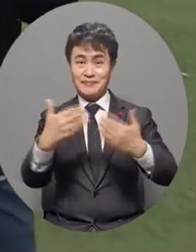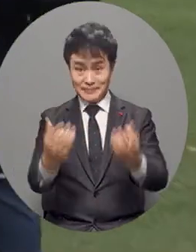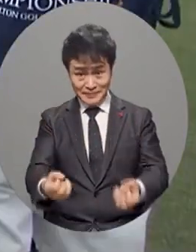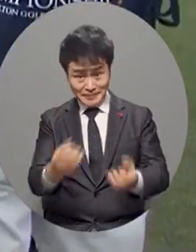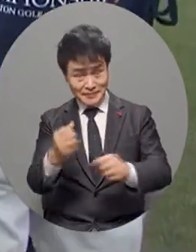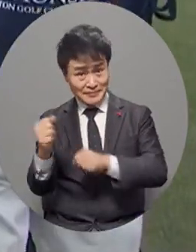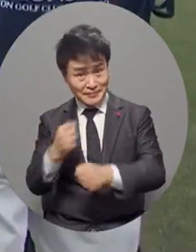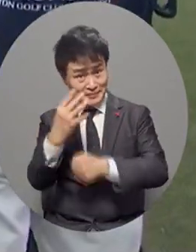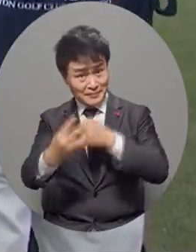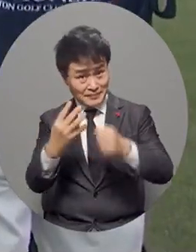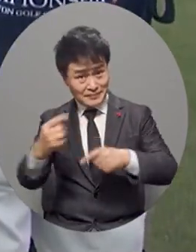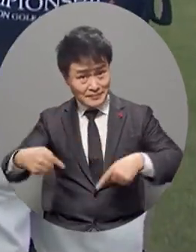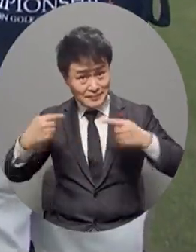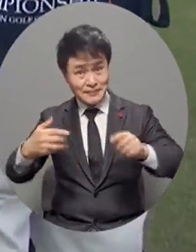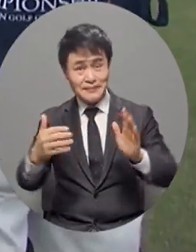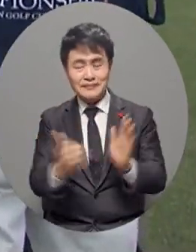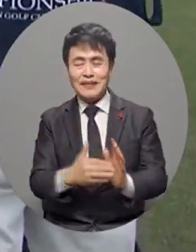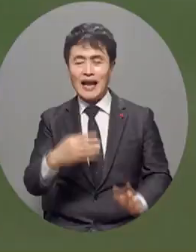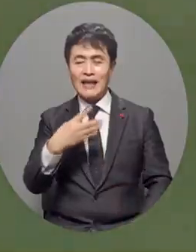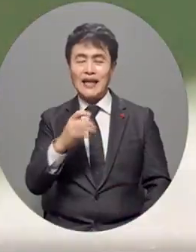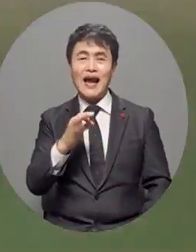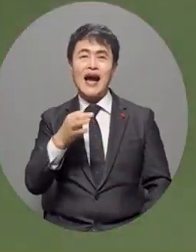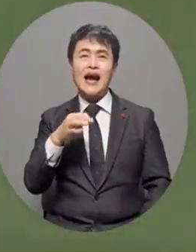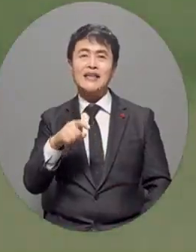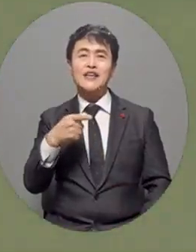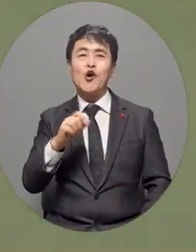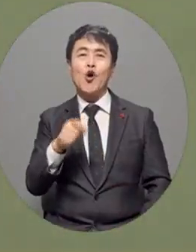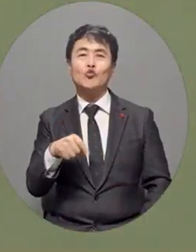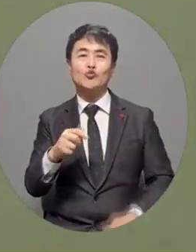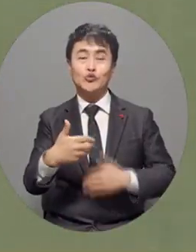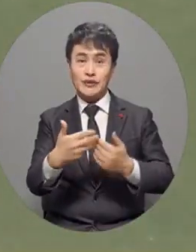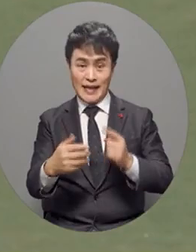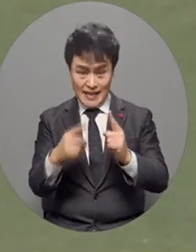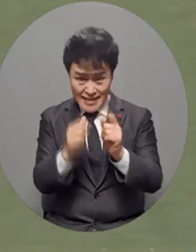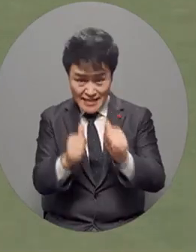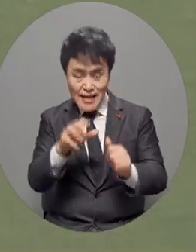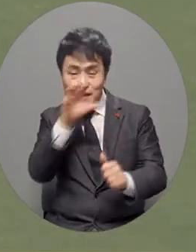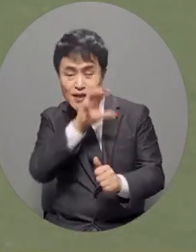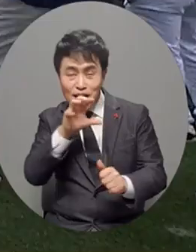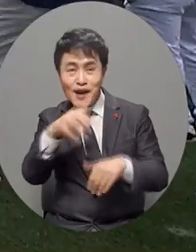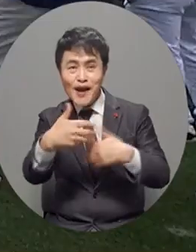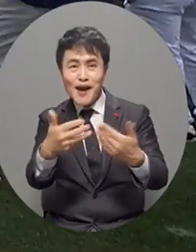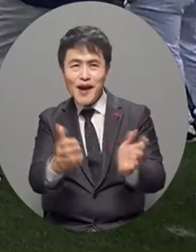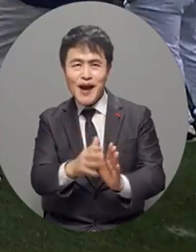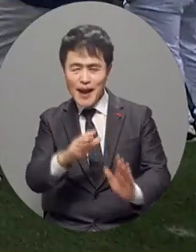아들 찰리와 가족 이벤트 골프 대회에 4년연속 출전하고 있는 타이거우즈.